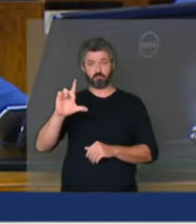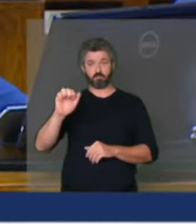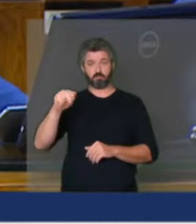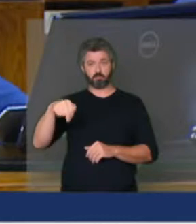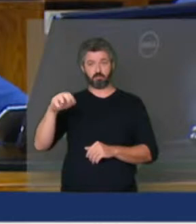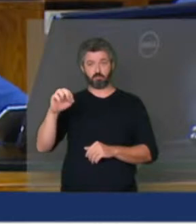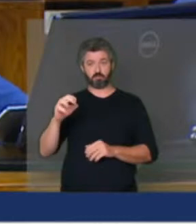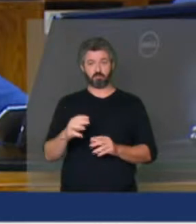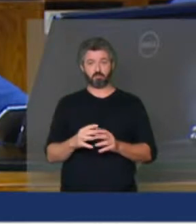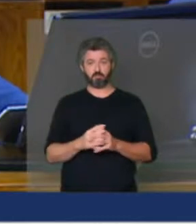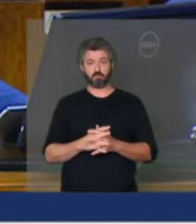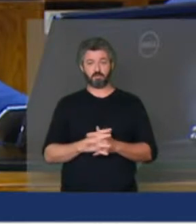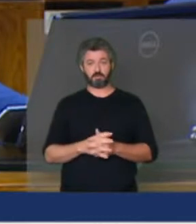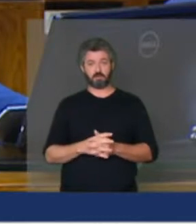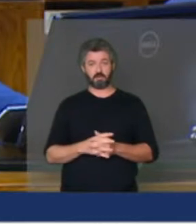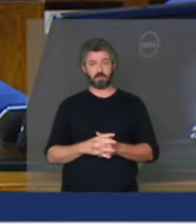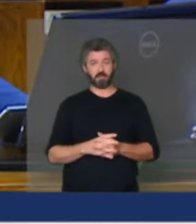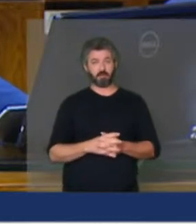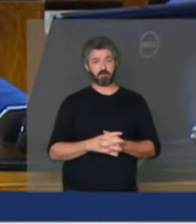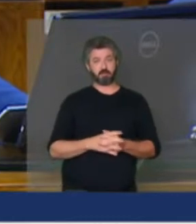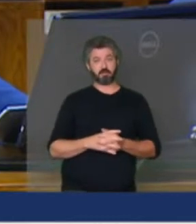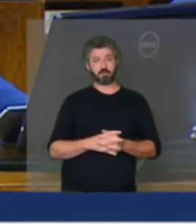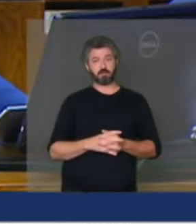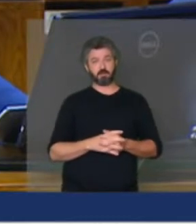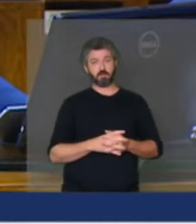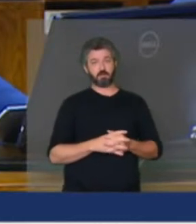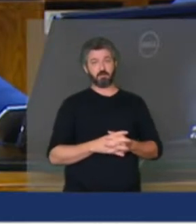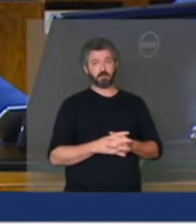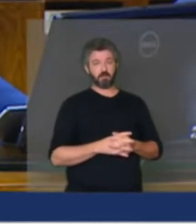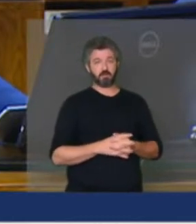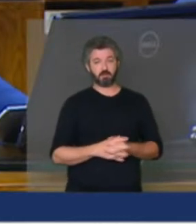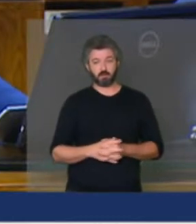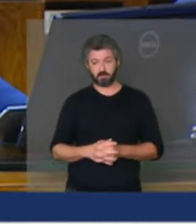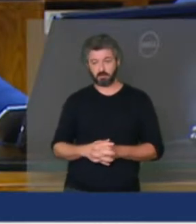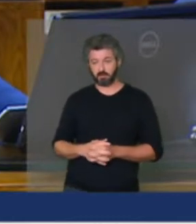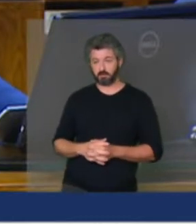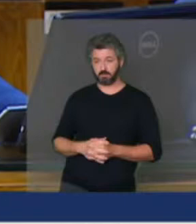ESTÁ PRESENTE? DEPUTADO MERO LONG HABILITAR O ÁUDIO, POR